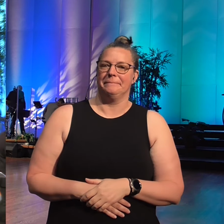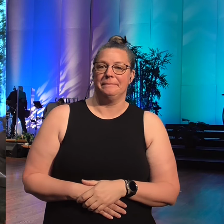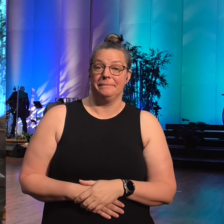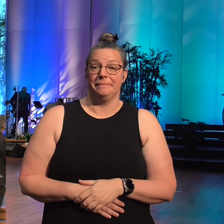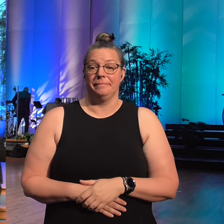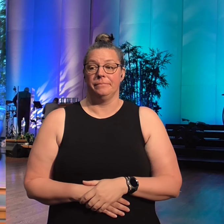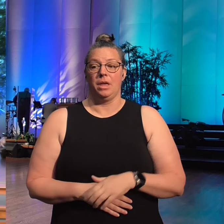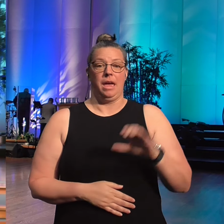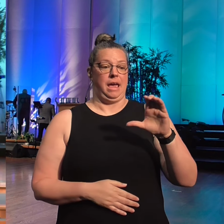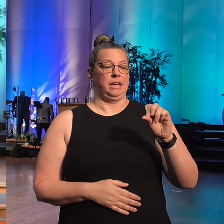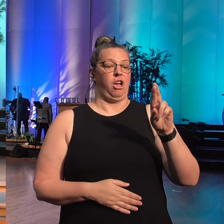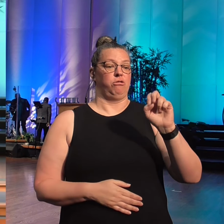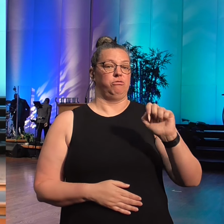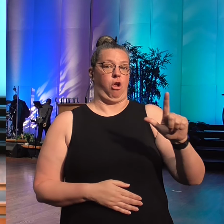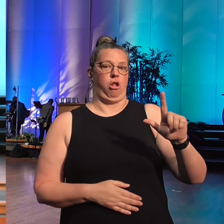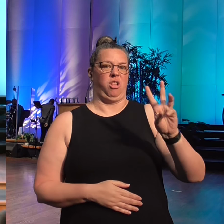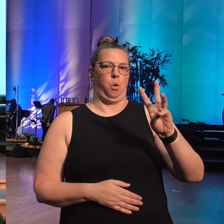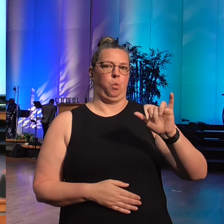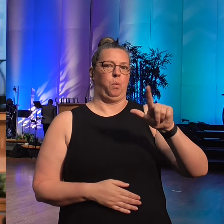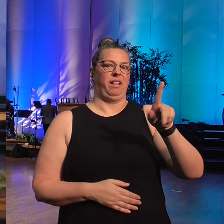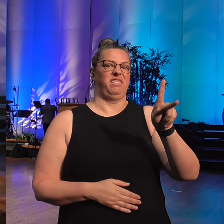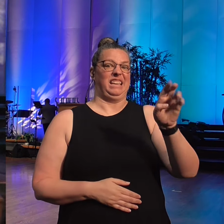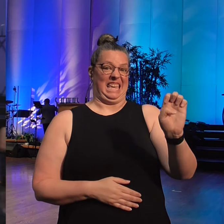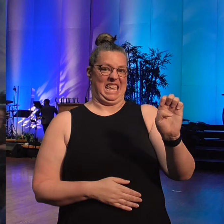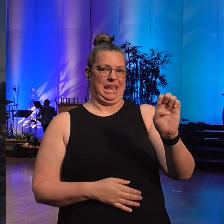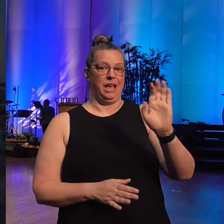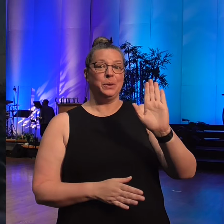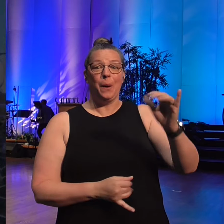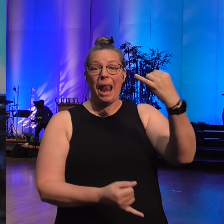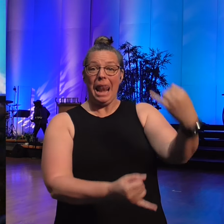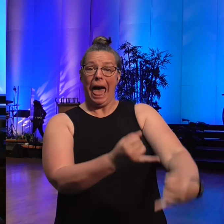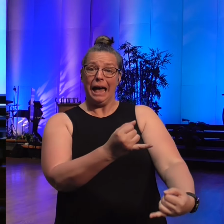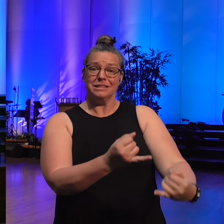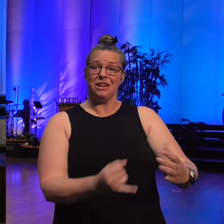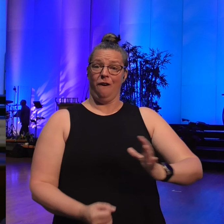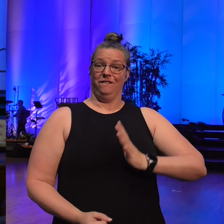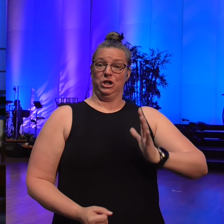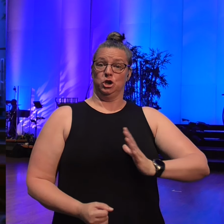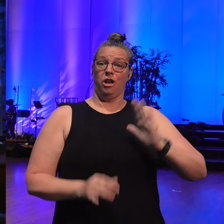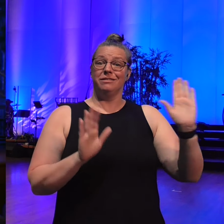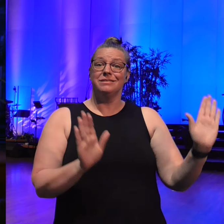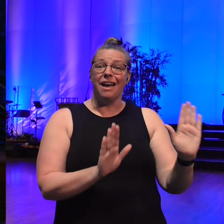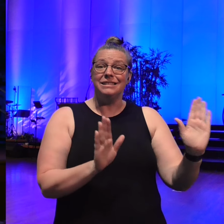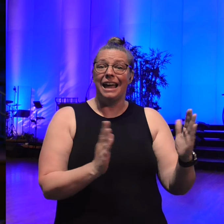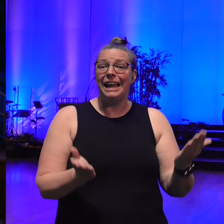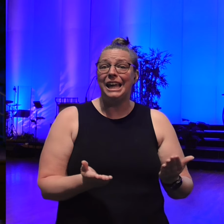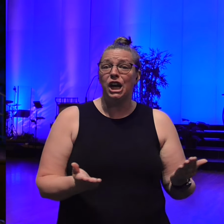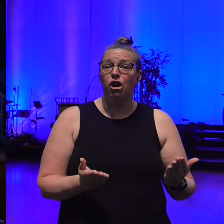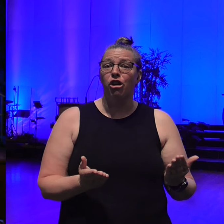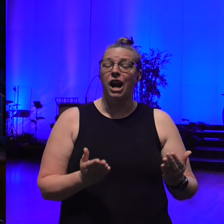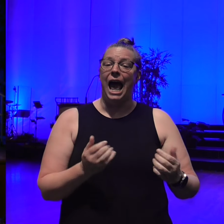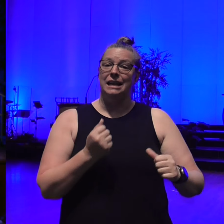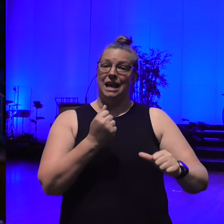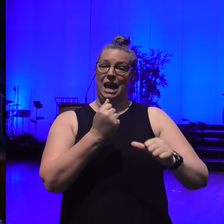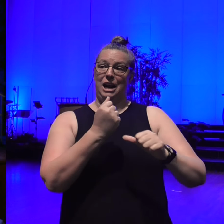Uh Carol Wilkkey este es tu último domingo oficial uh con nosotros como ministro asociado